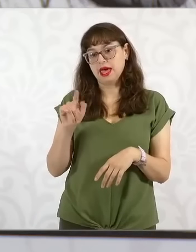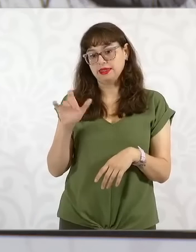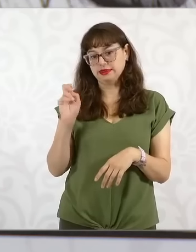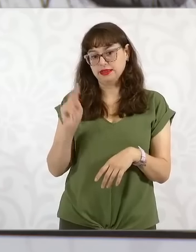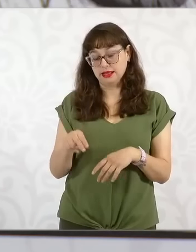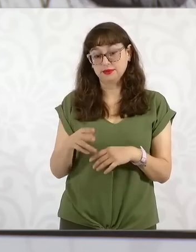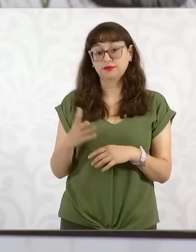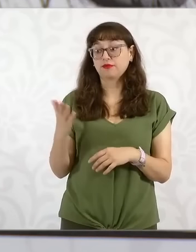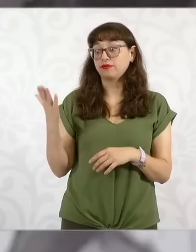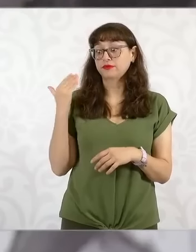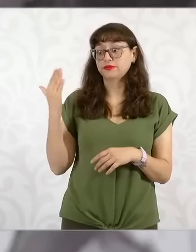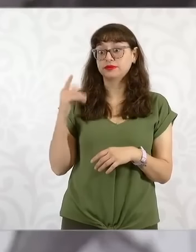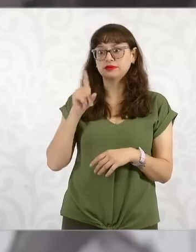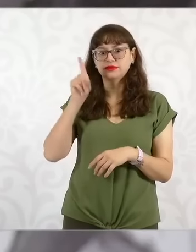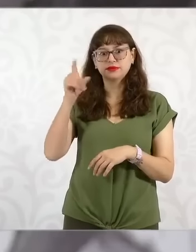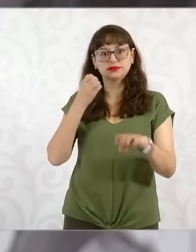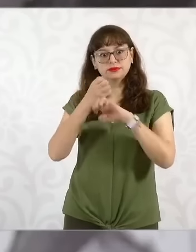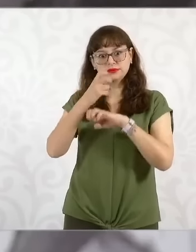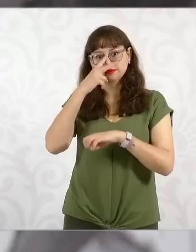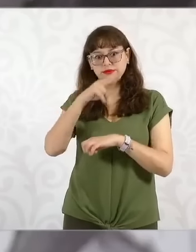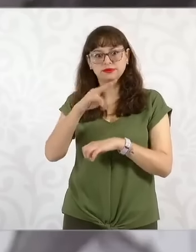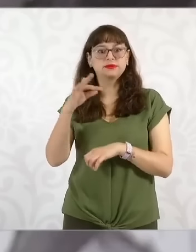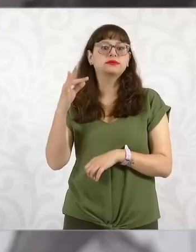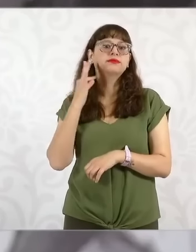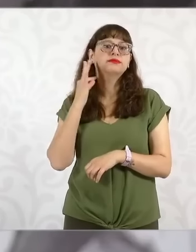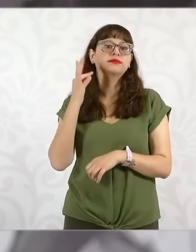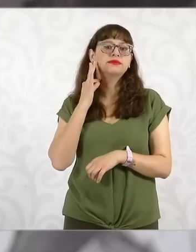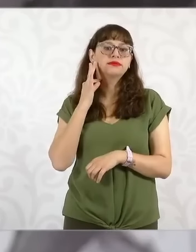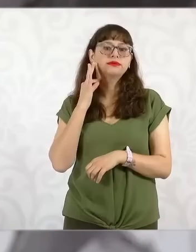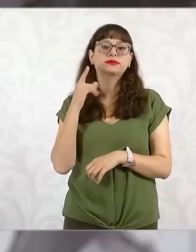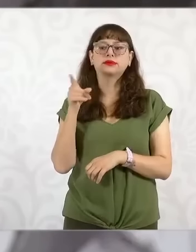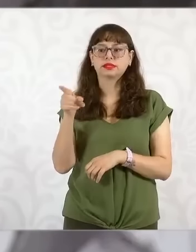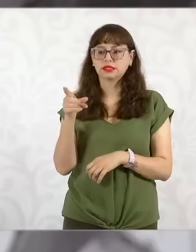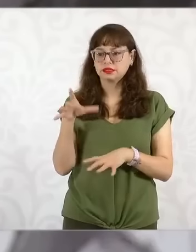General del Estado de México, junto con las instituciones del gabinete de seguridad que